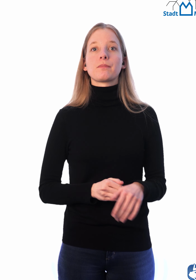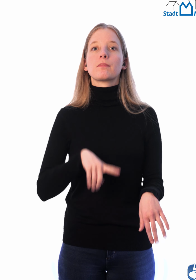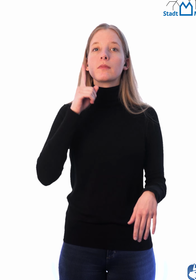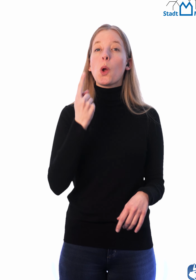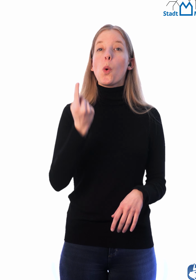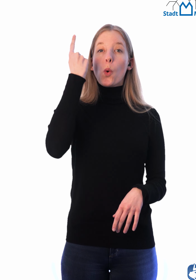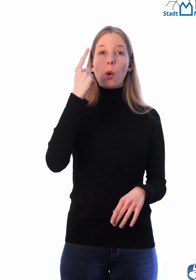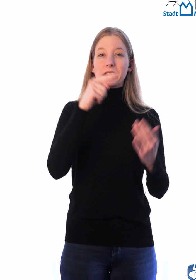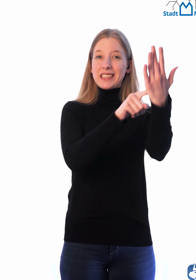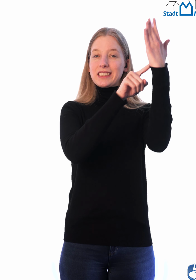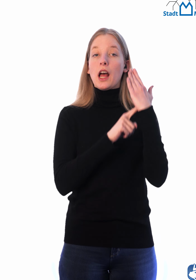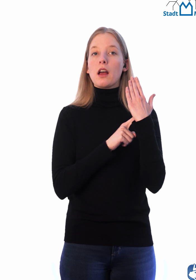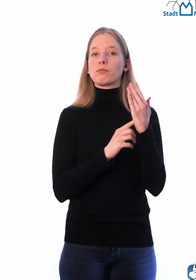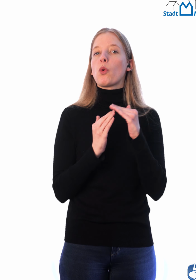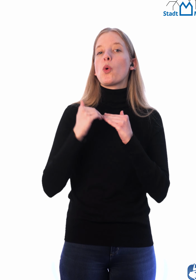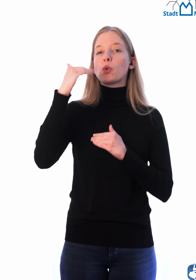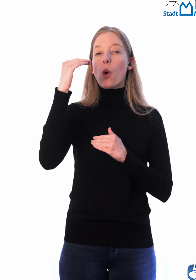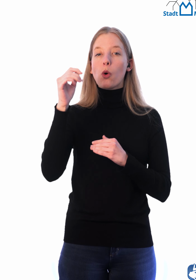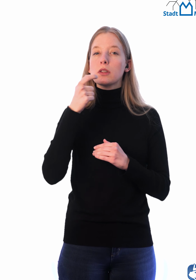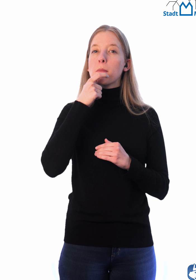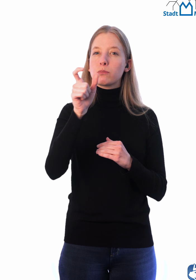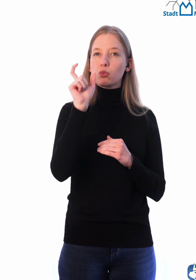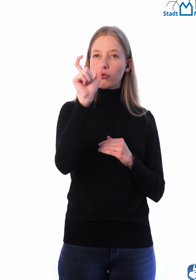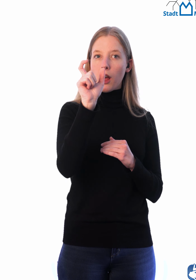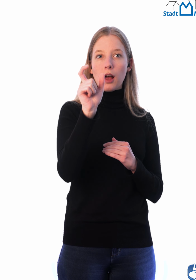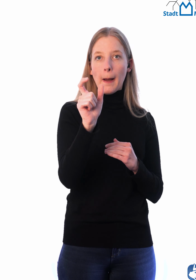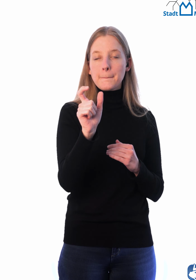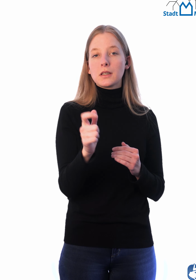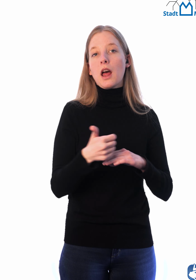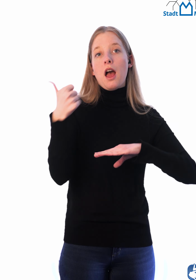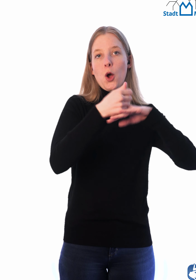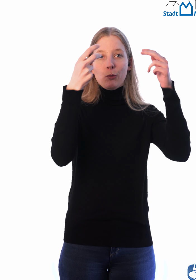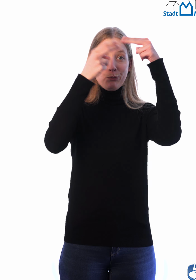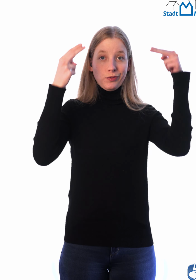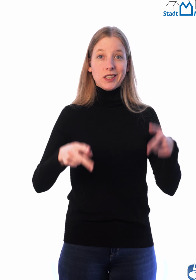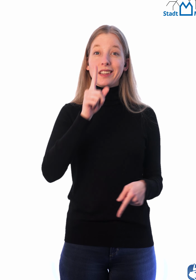Ganz oben erscheint in Großbuchstaben die Hauptseite.